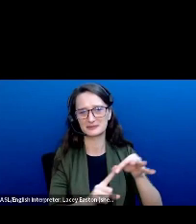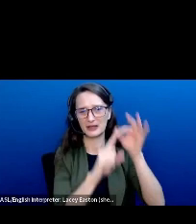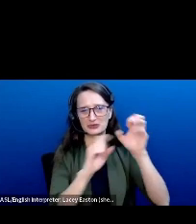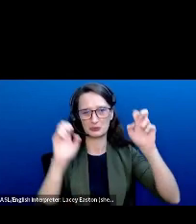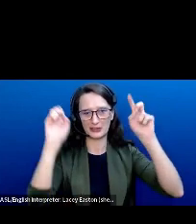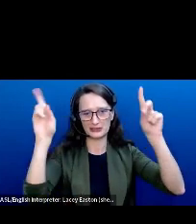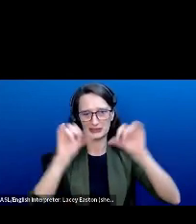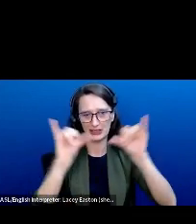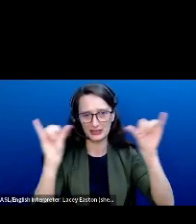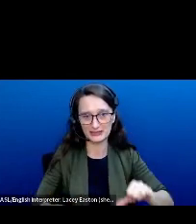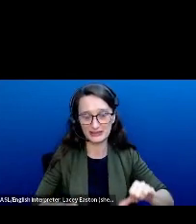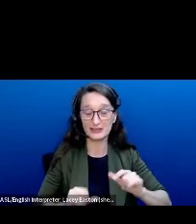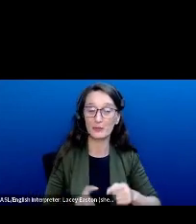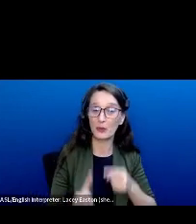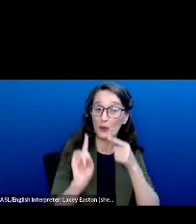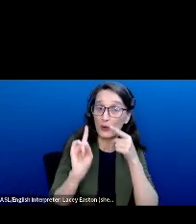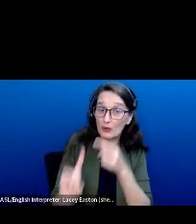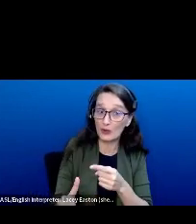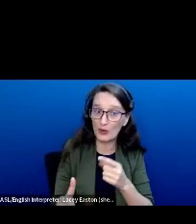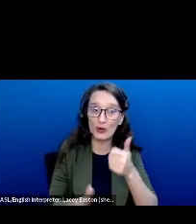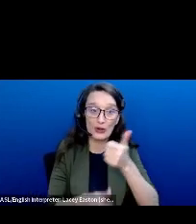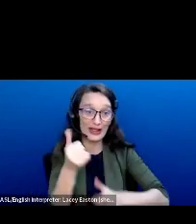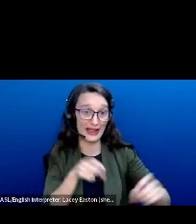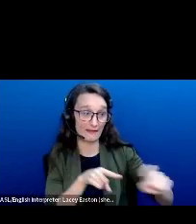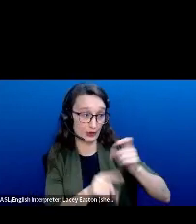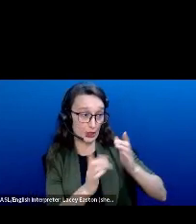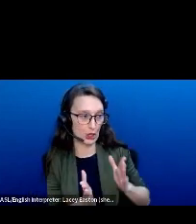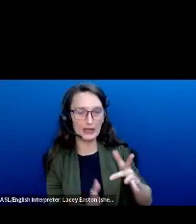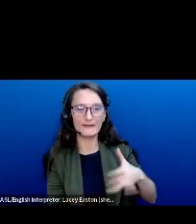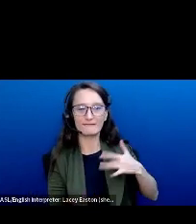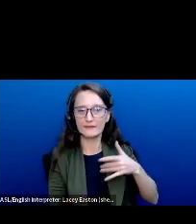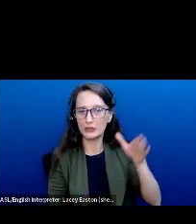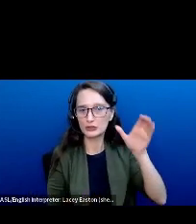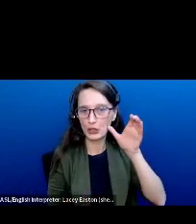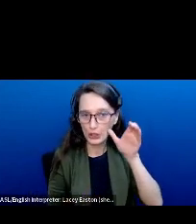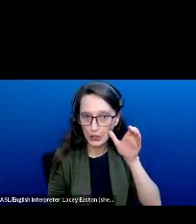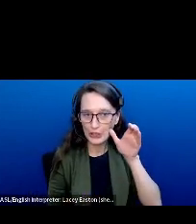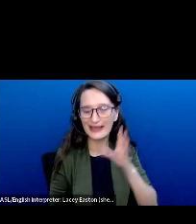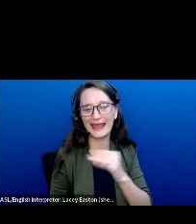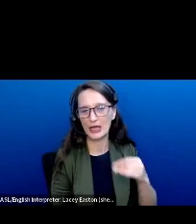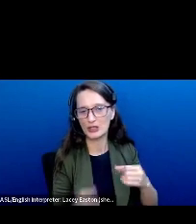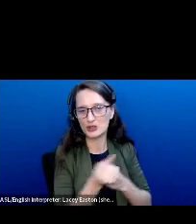cada persona que llama se sienta escuchada y apoyada desde el principio. Segundo, cuando el personal apropiado